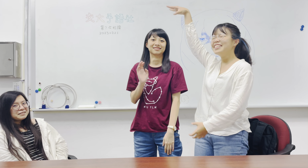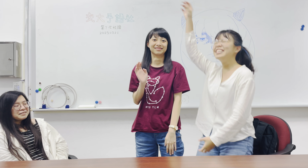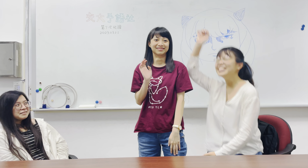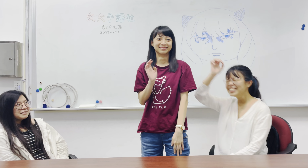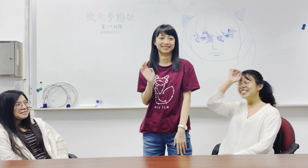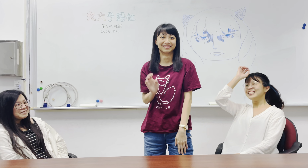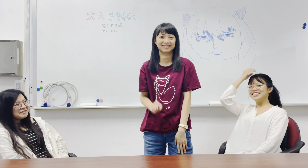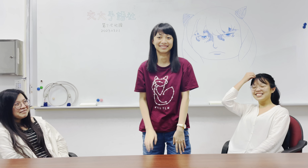∠( ᐛ 」∠)＿